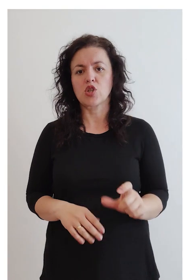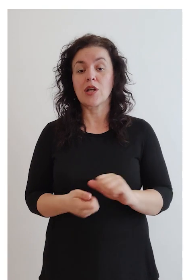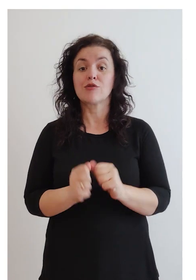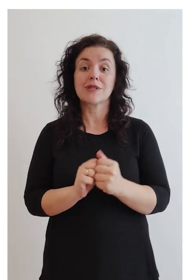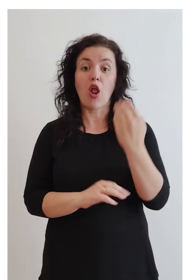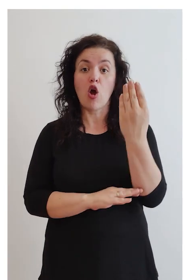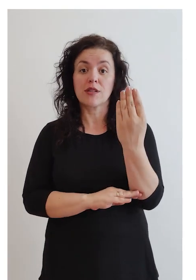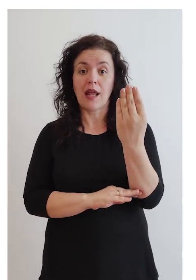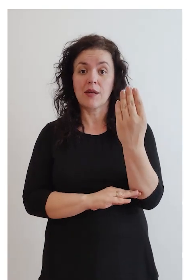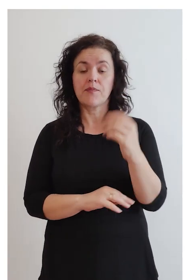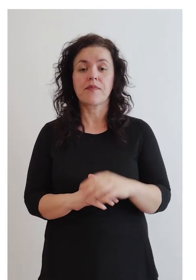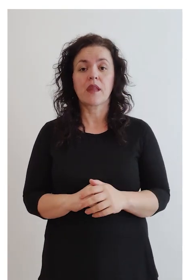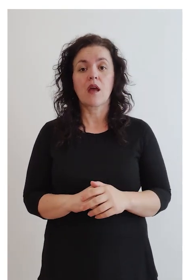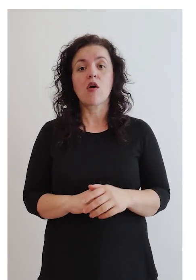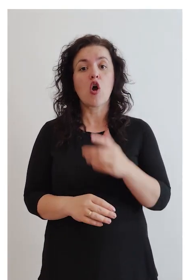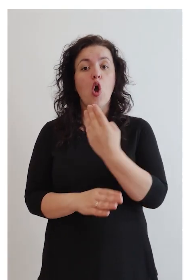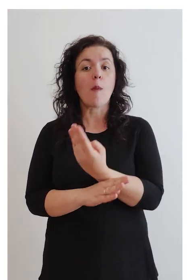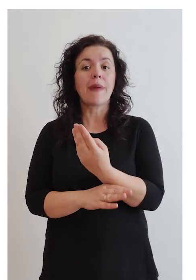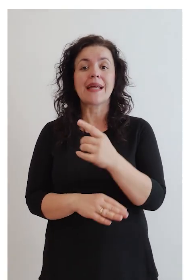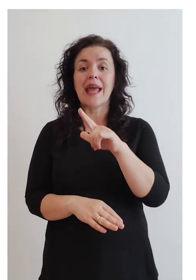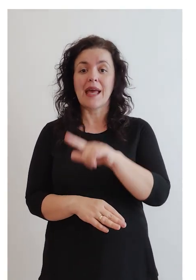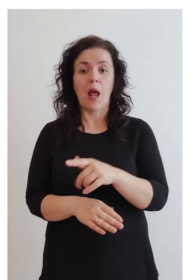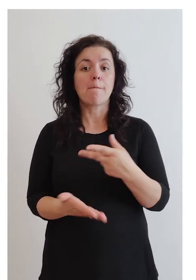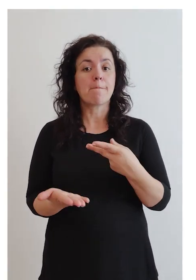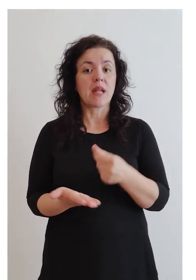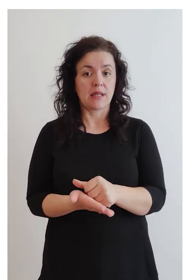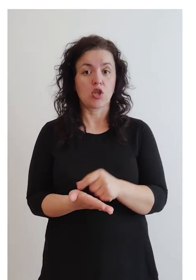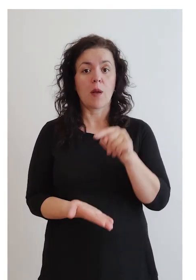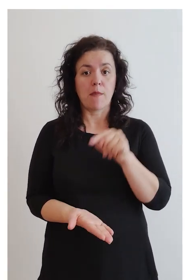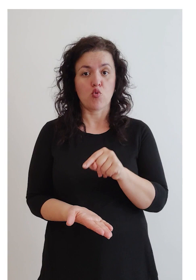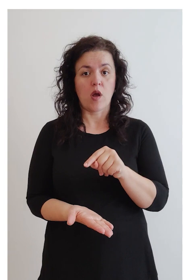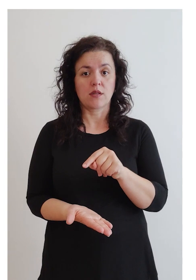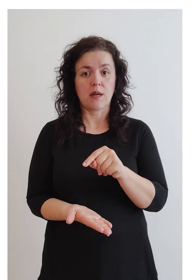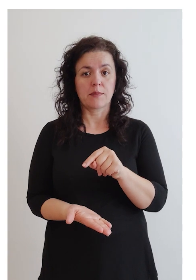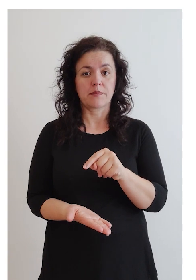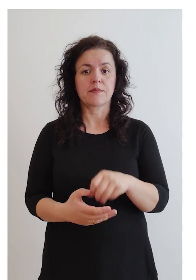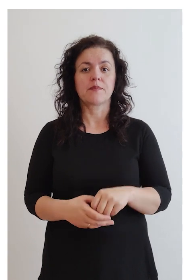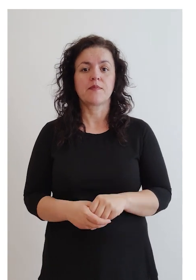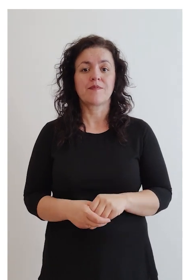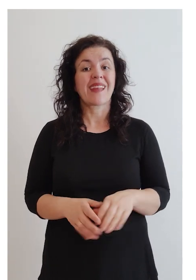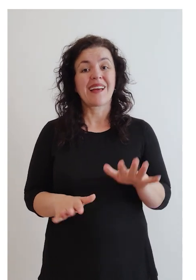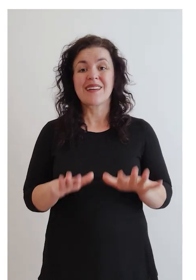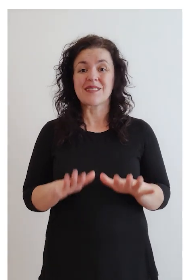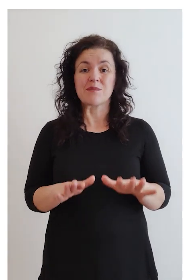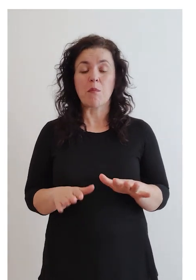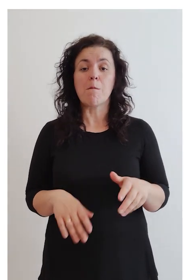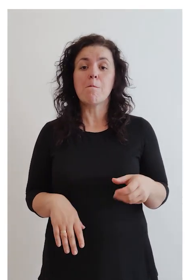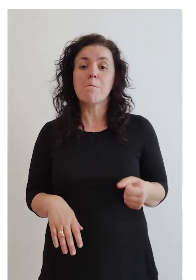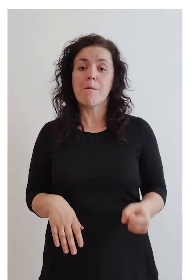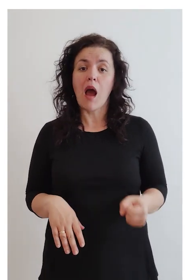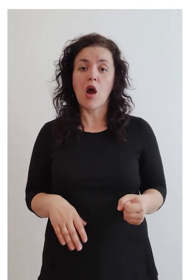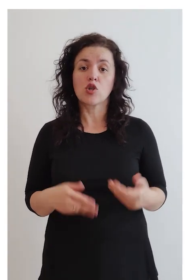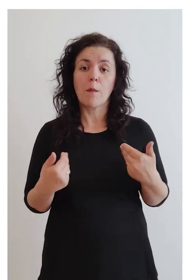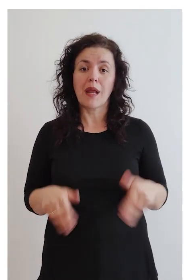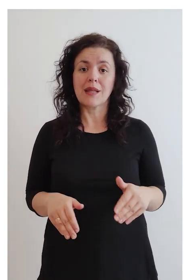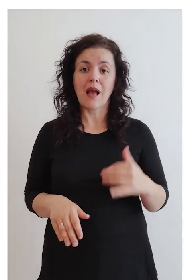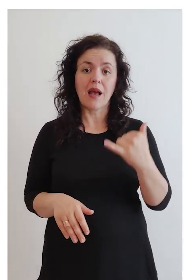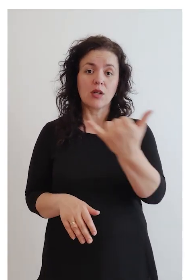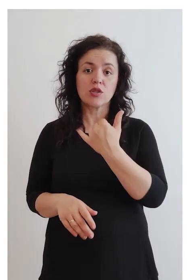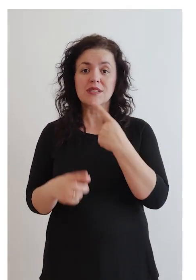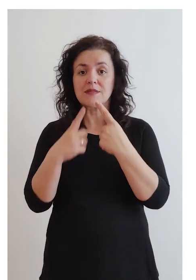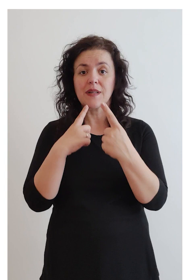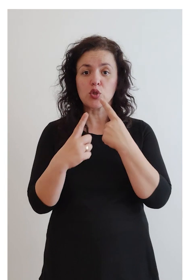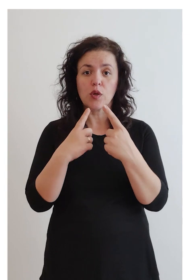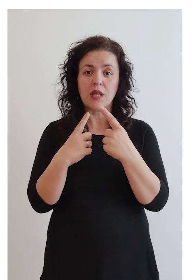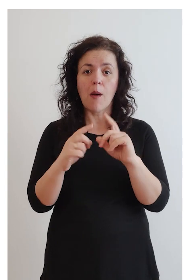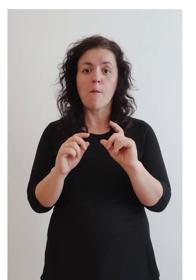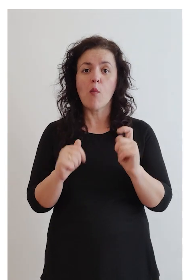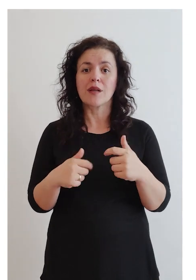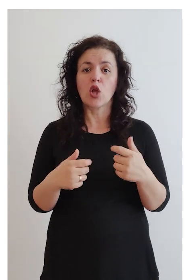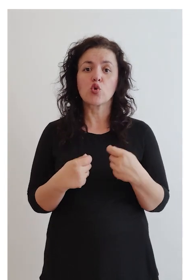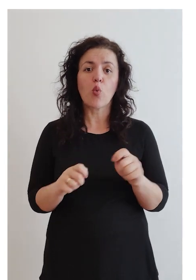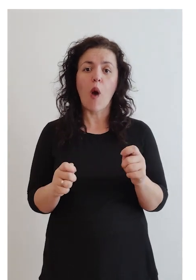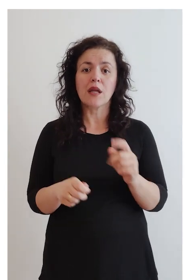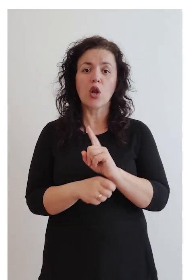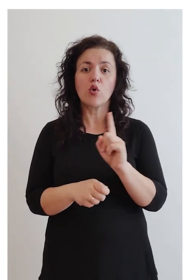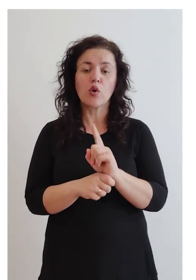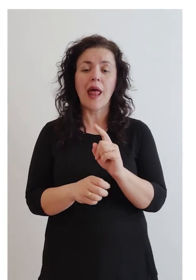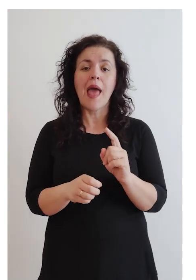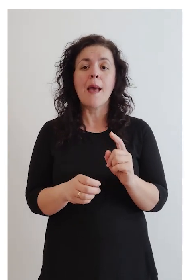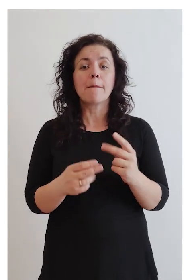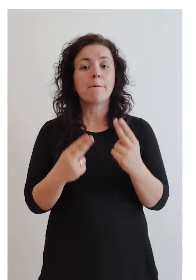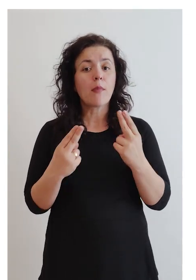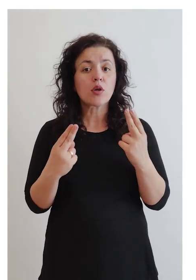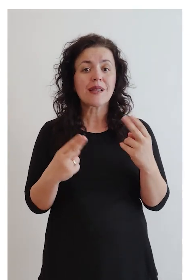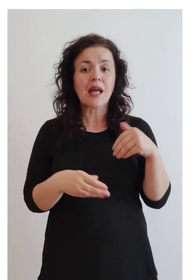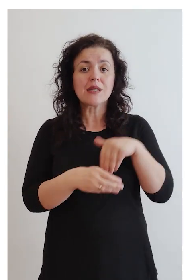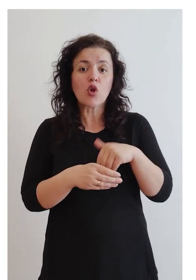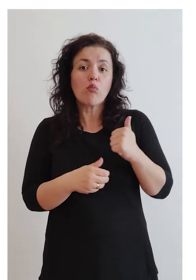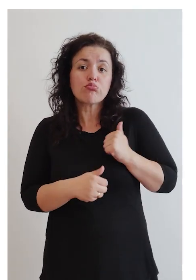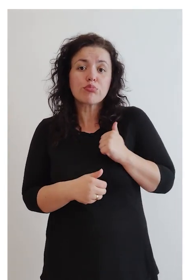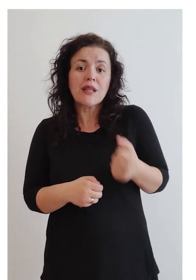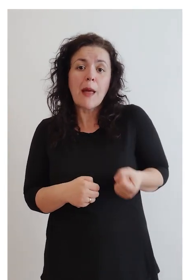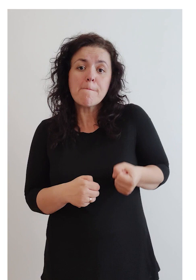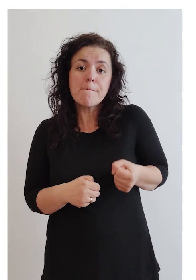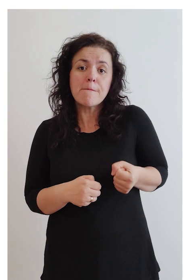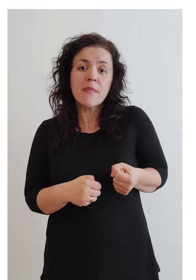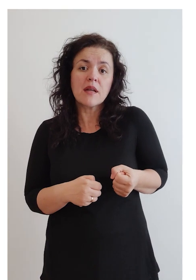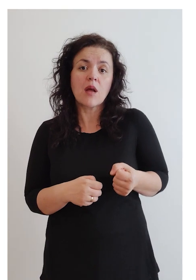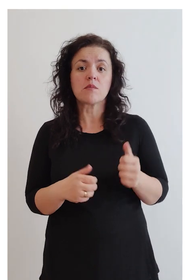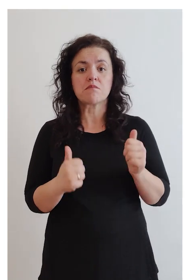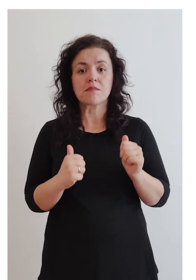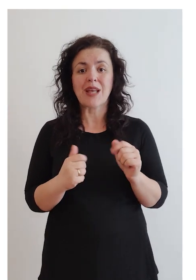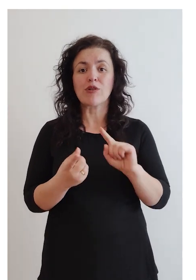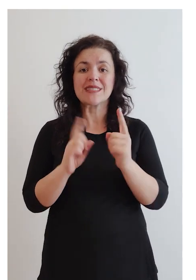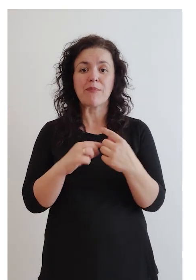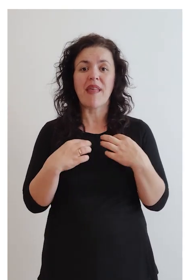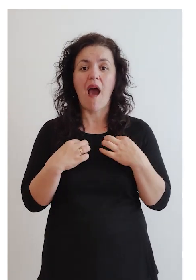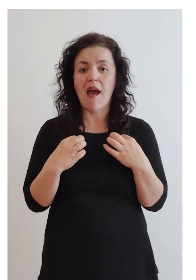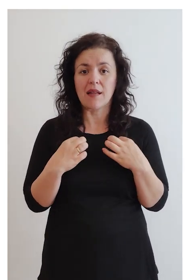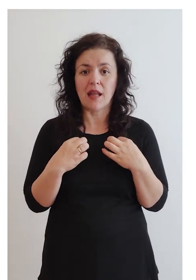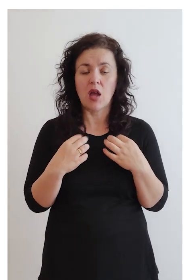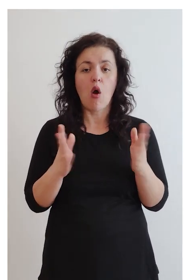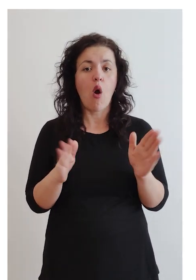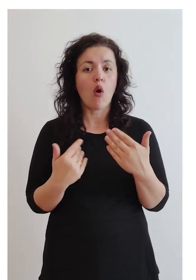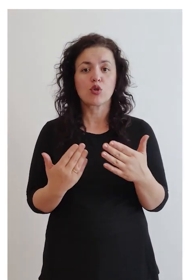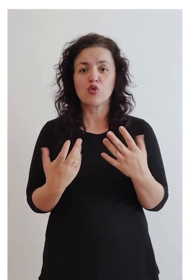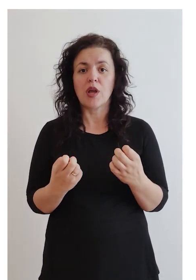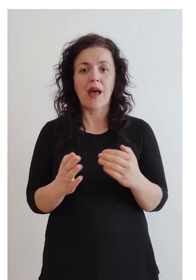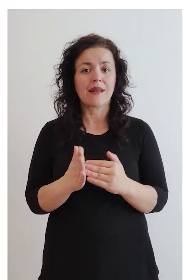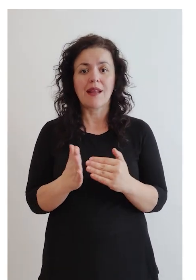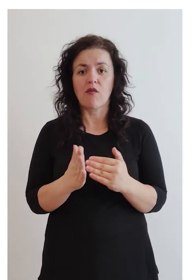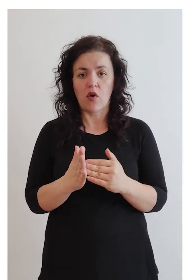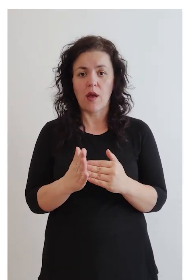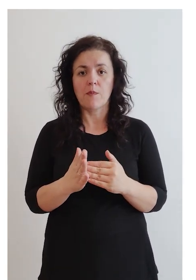În cazul bagajelor pierdute, călătorii sunt sfătuiți să poarte toate lucrurile esențiale într-o geantă de mână, inclusiv un schimb de haine și orice altceva pentru care ar fi foarte afectați din cauza valorii monetare sau emoționale